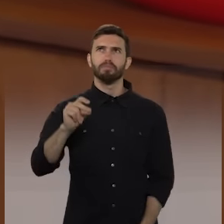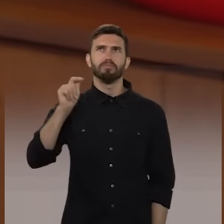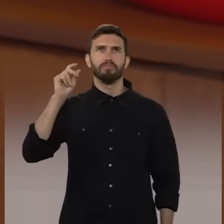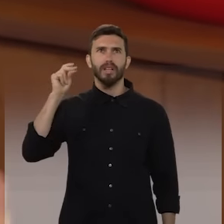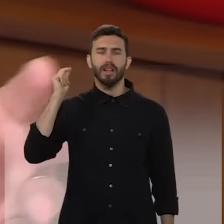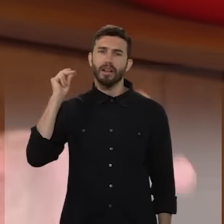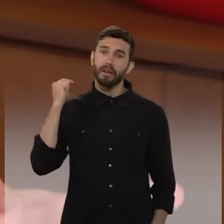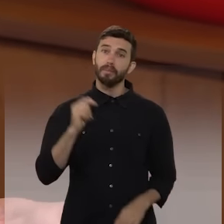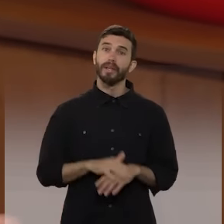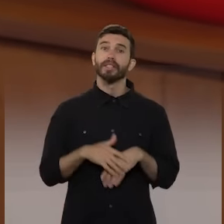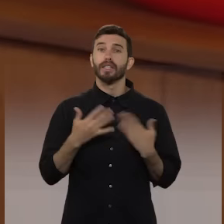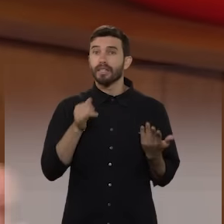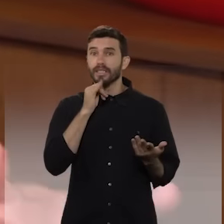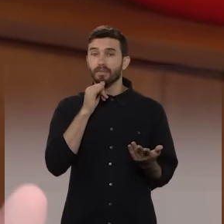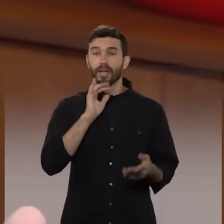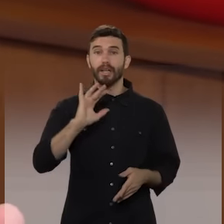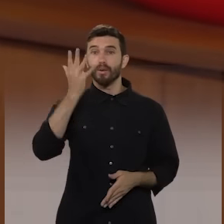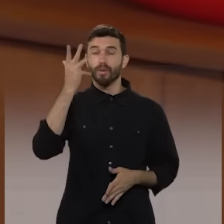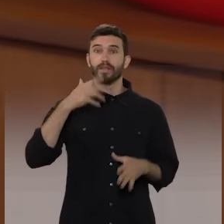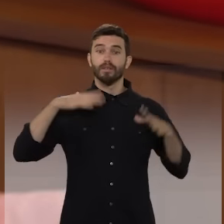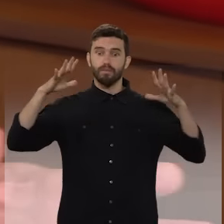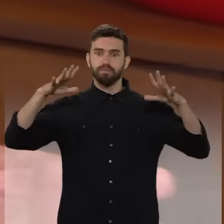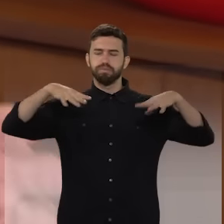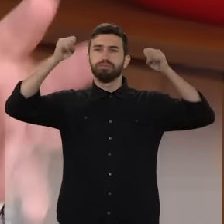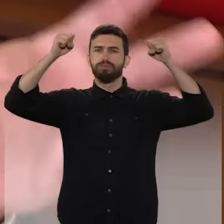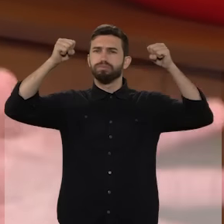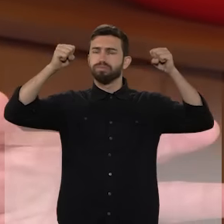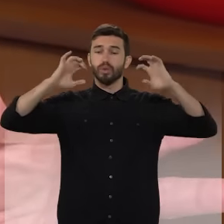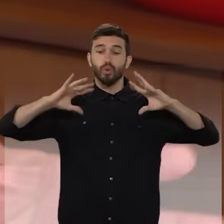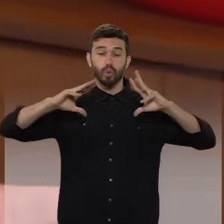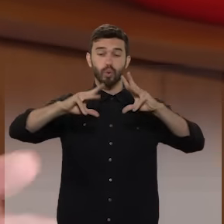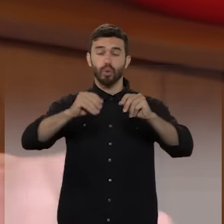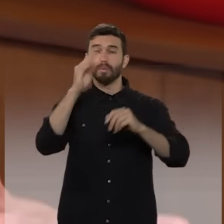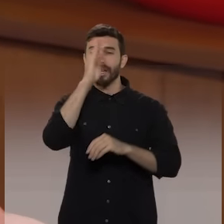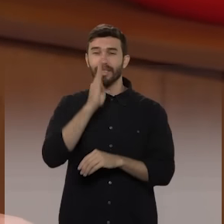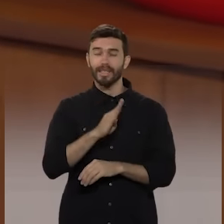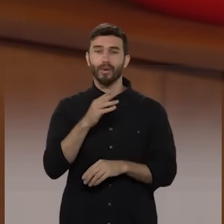de um apagão, de uma ruptura de fornecimento. A nossa condição hoje é completamente outra.